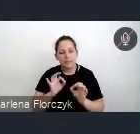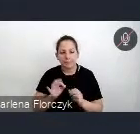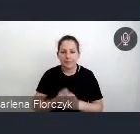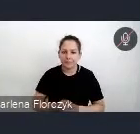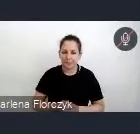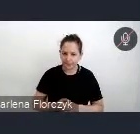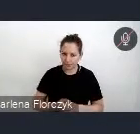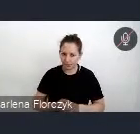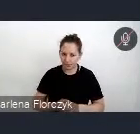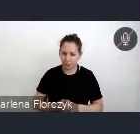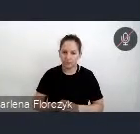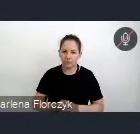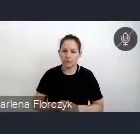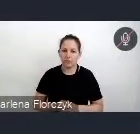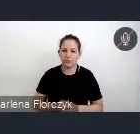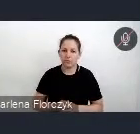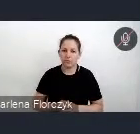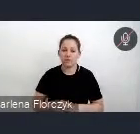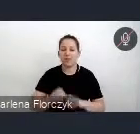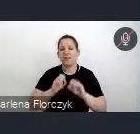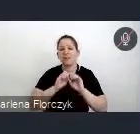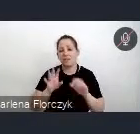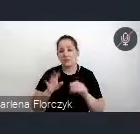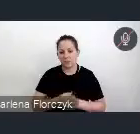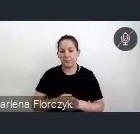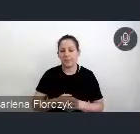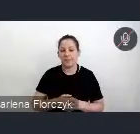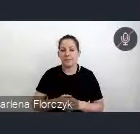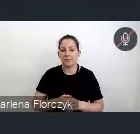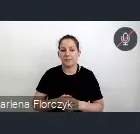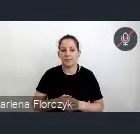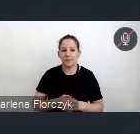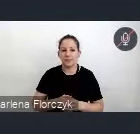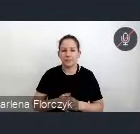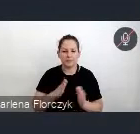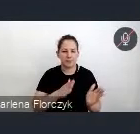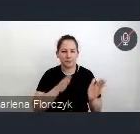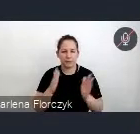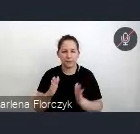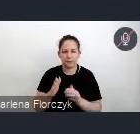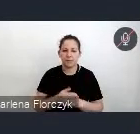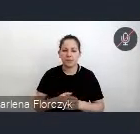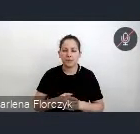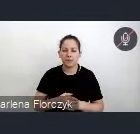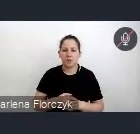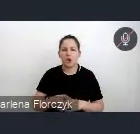Oczywiście jeśli chodzi o... Przejdę już teraz do konkretów.